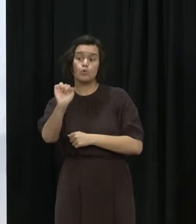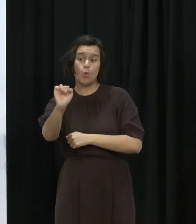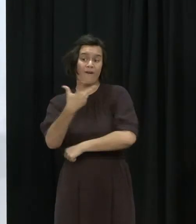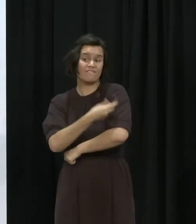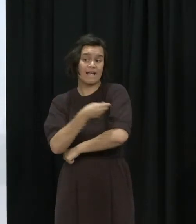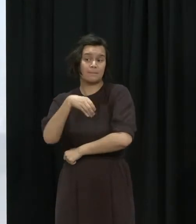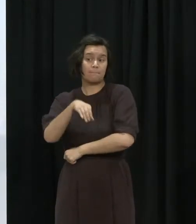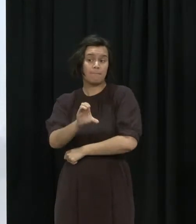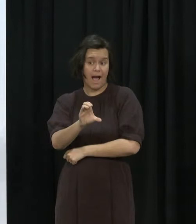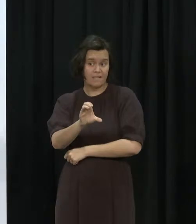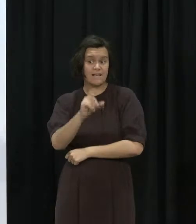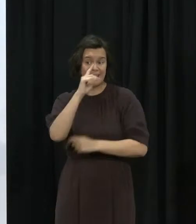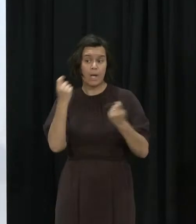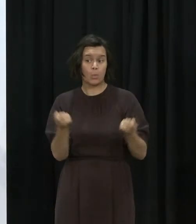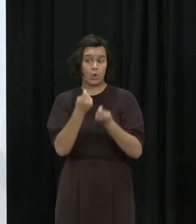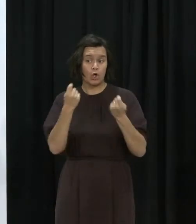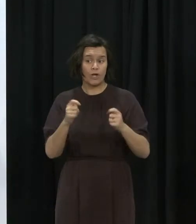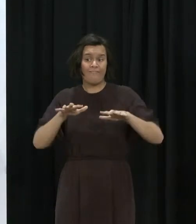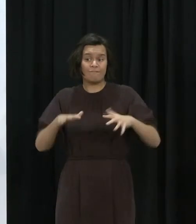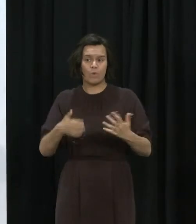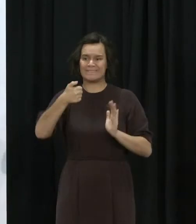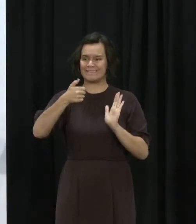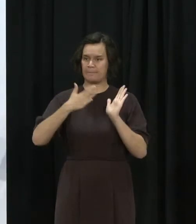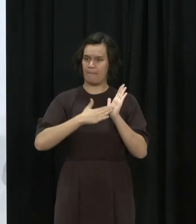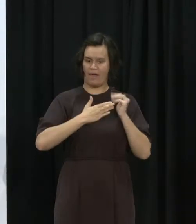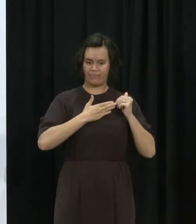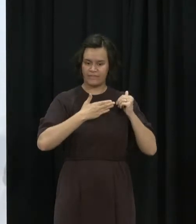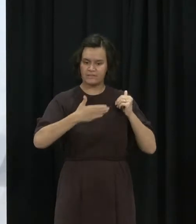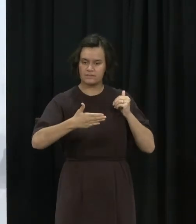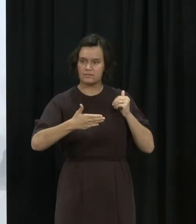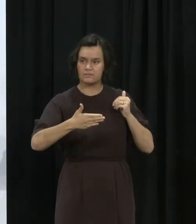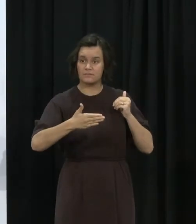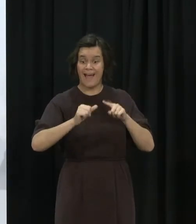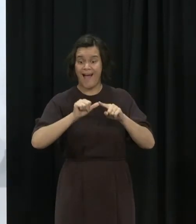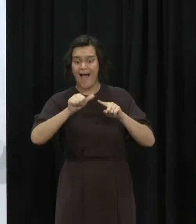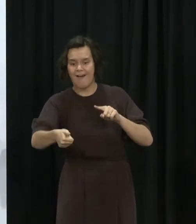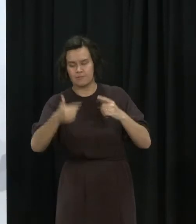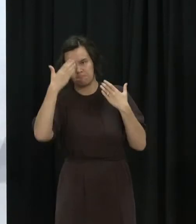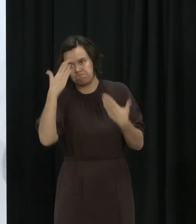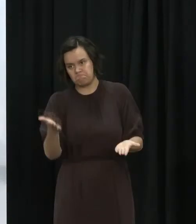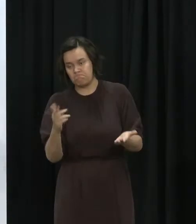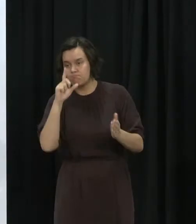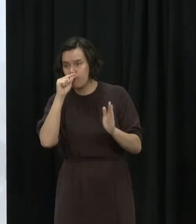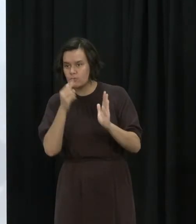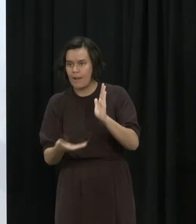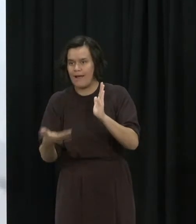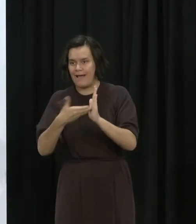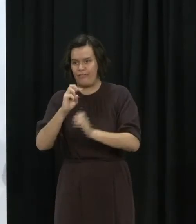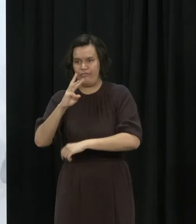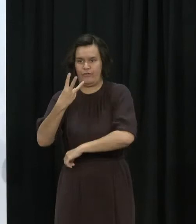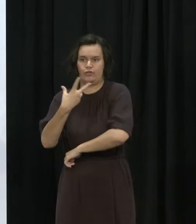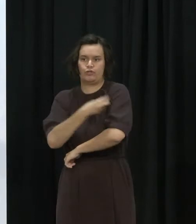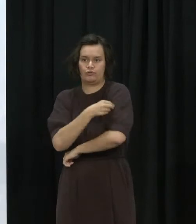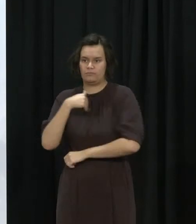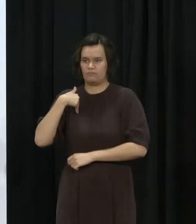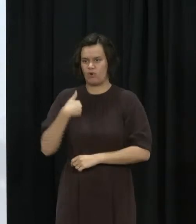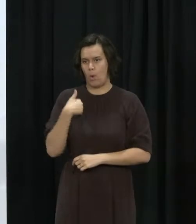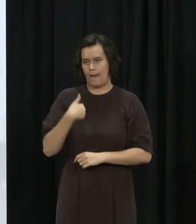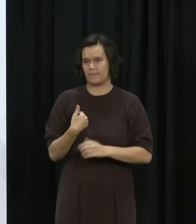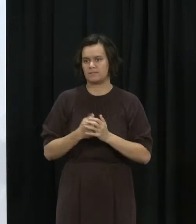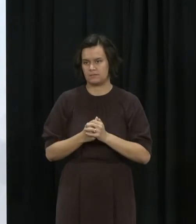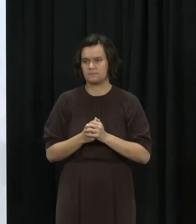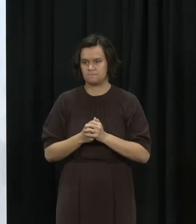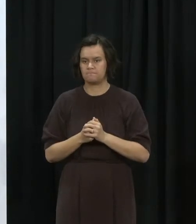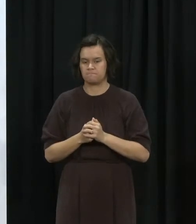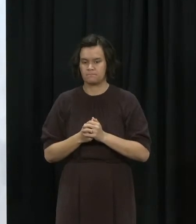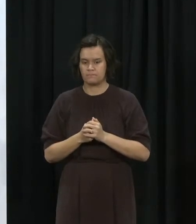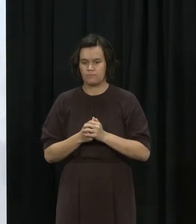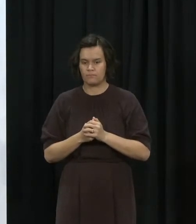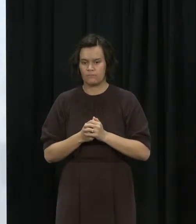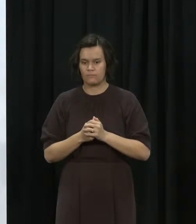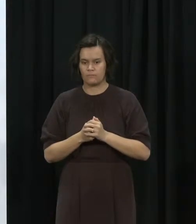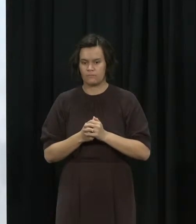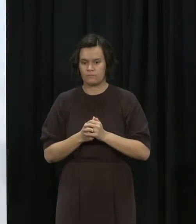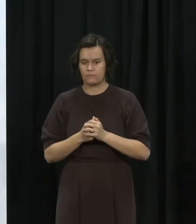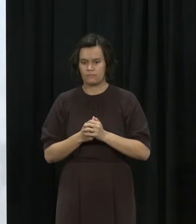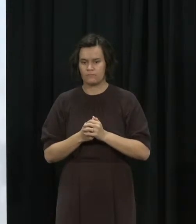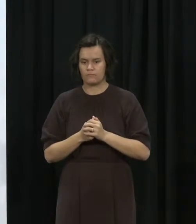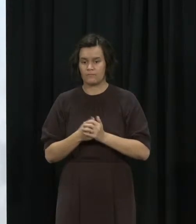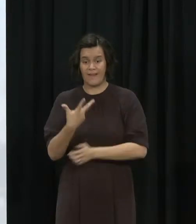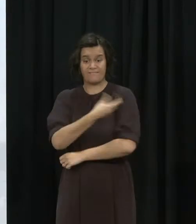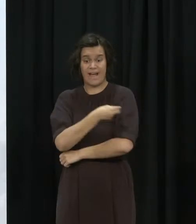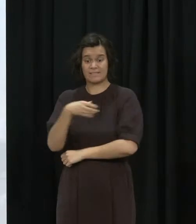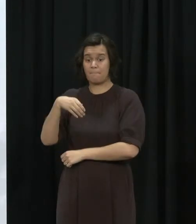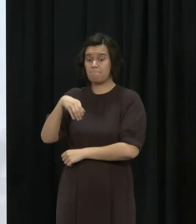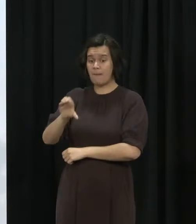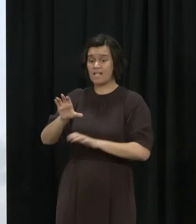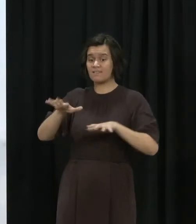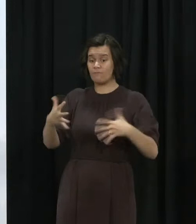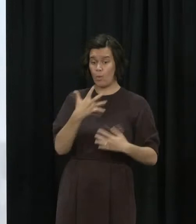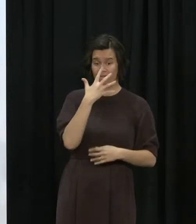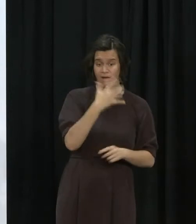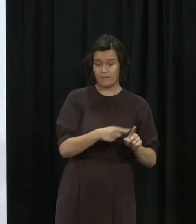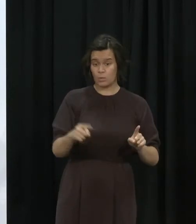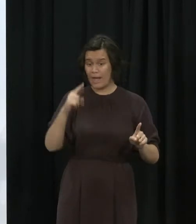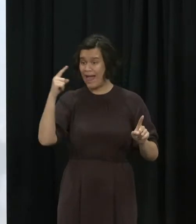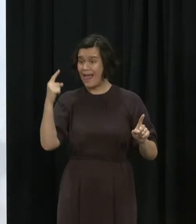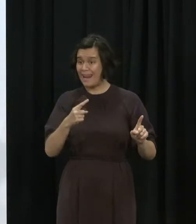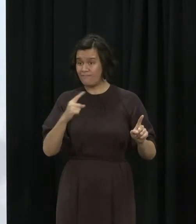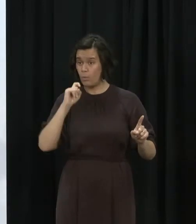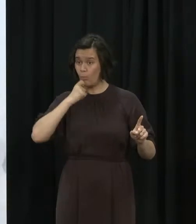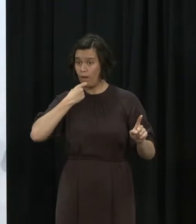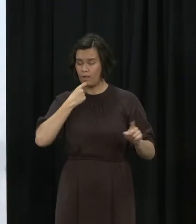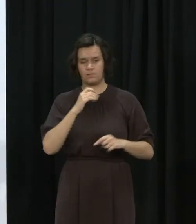Tena pea. (Kare e rangona)